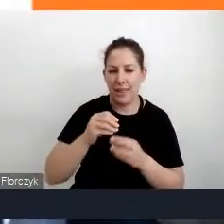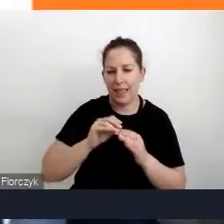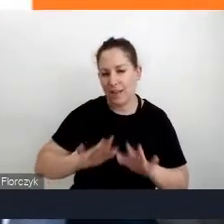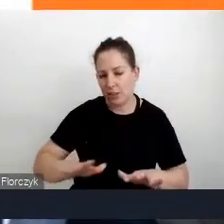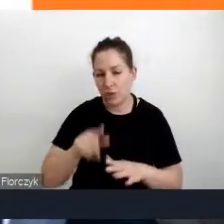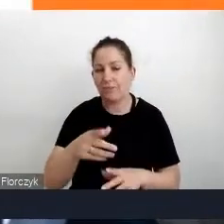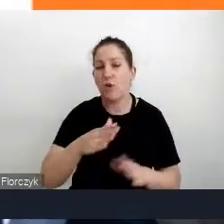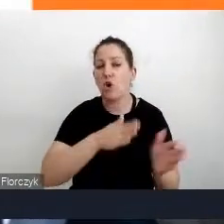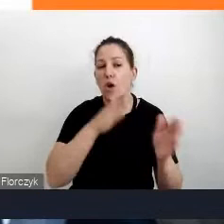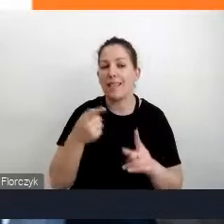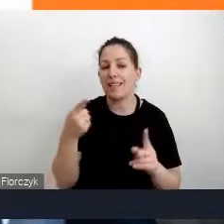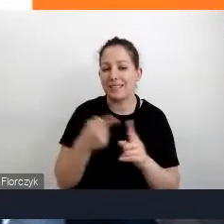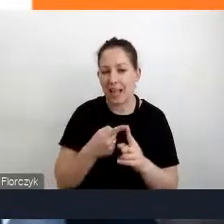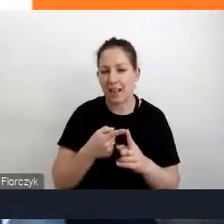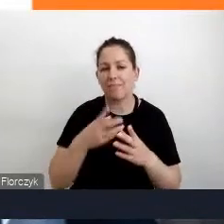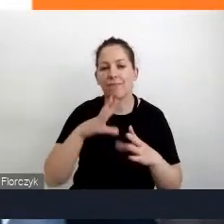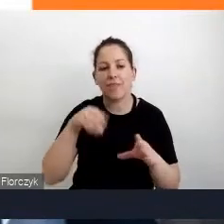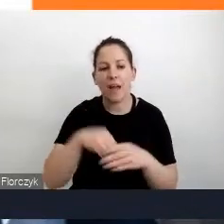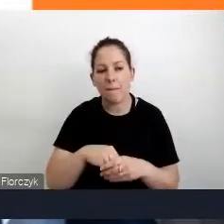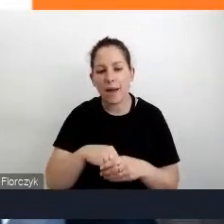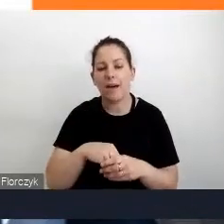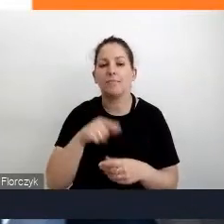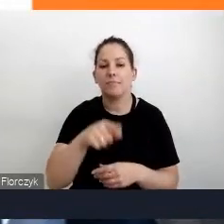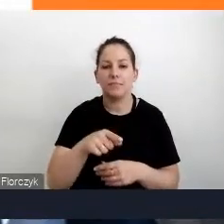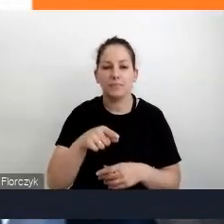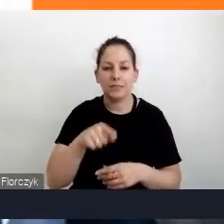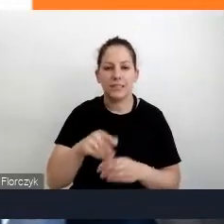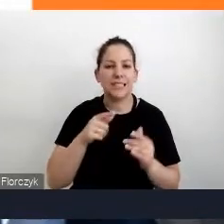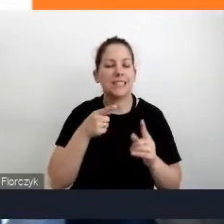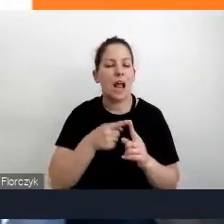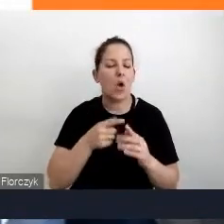który realizujemy w ramach Celów Zrównoważonego Rozwoju.